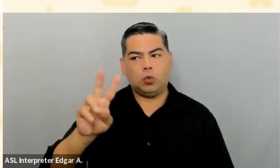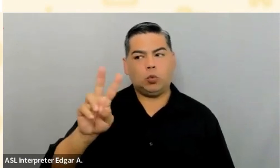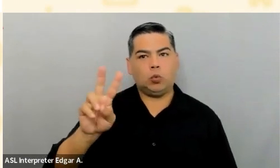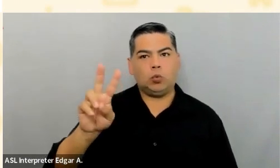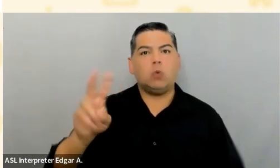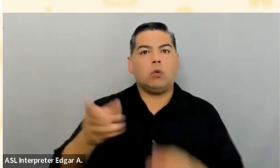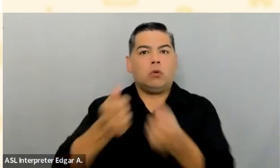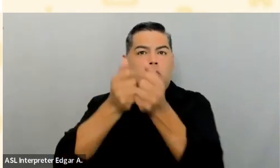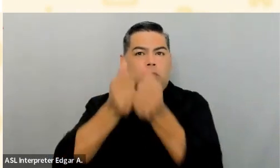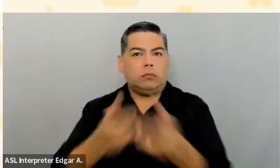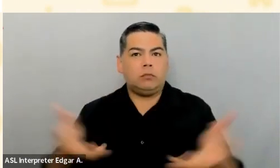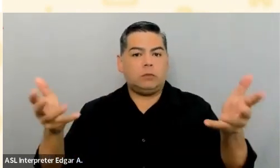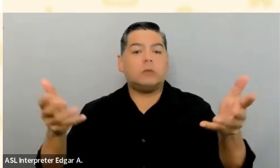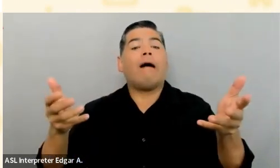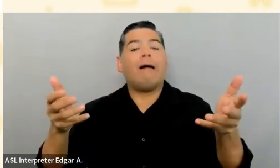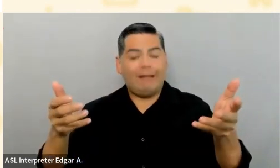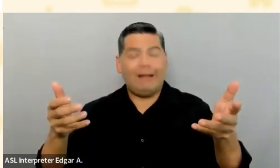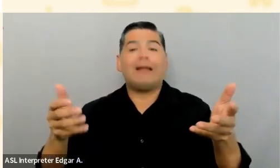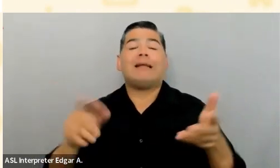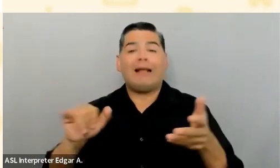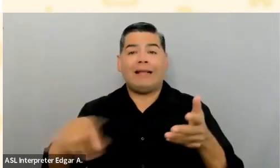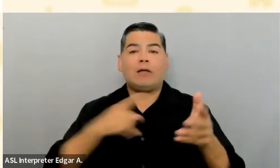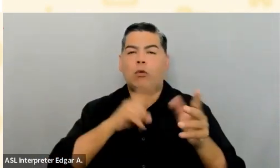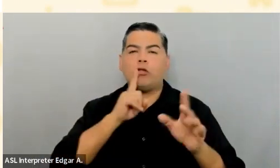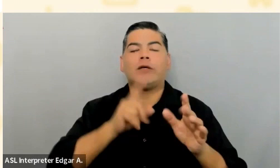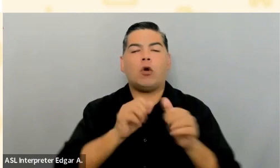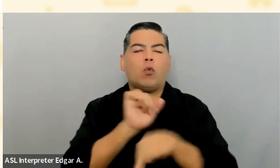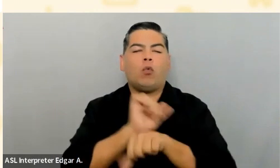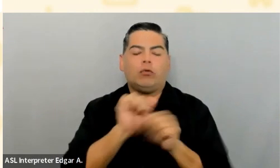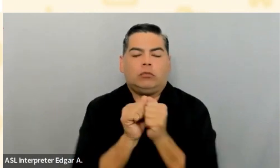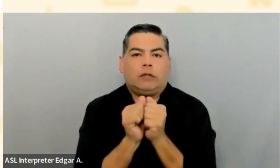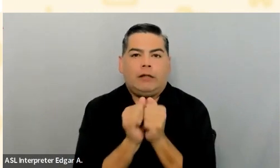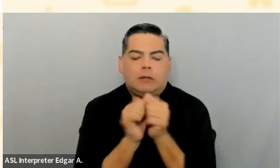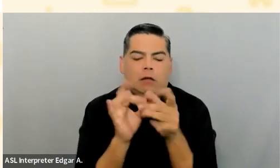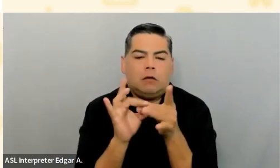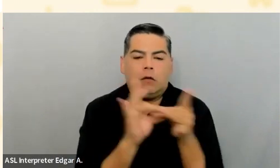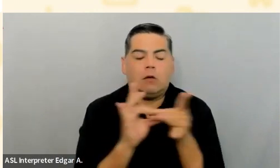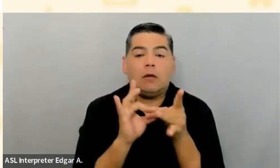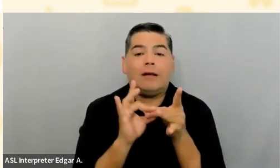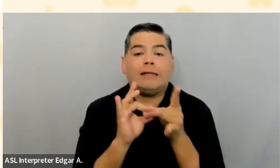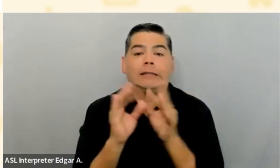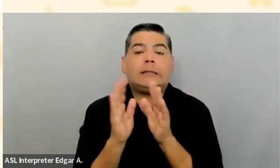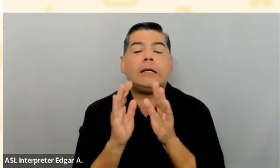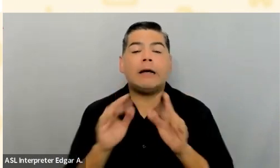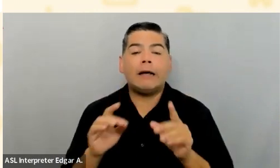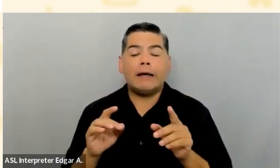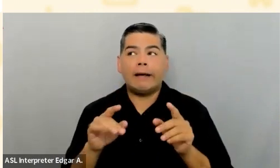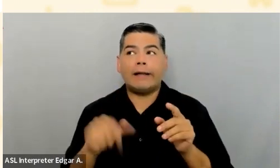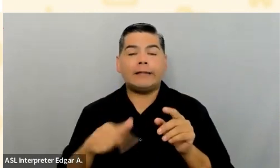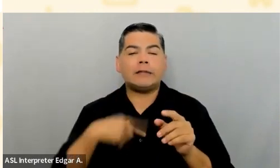Y va lado a lado como parte de las Guías de la Iniciativa